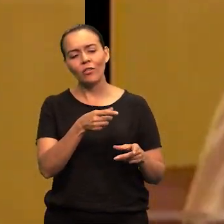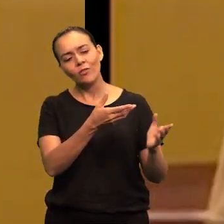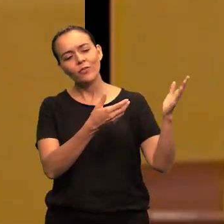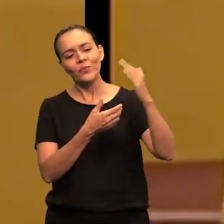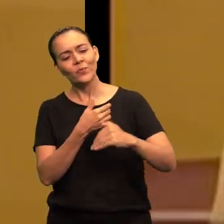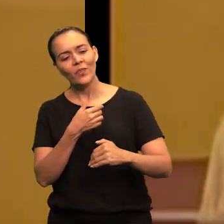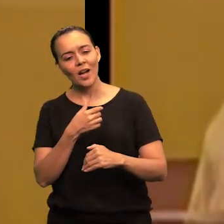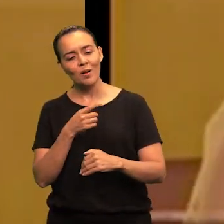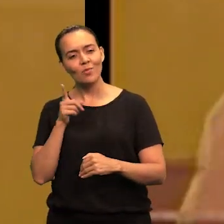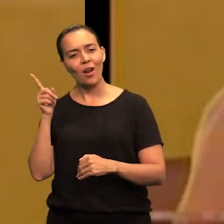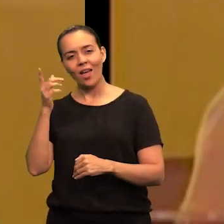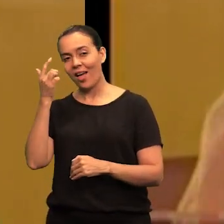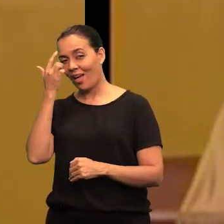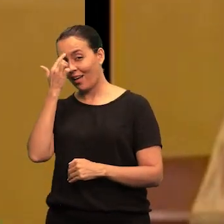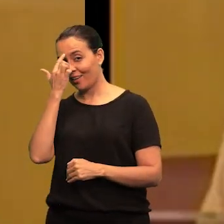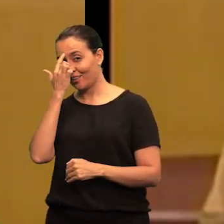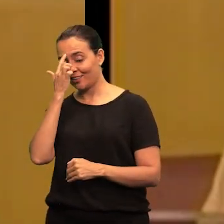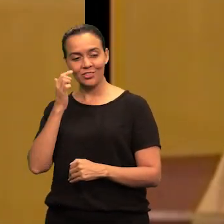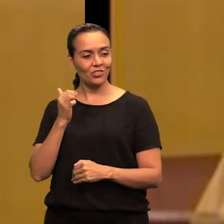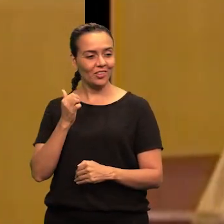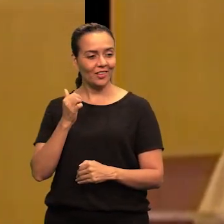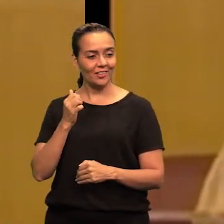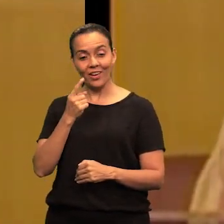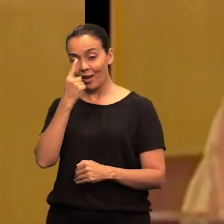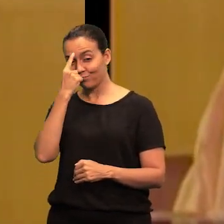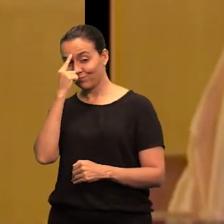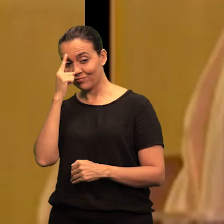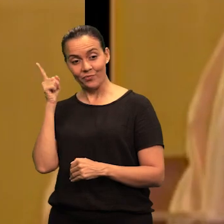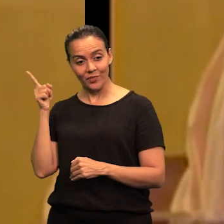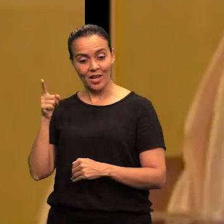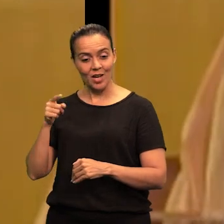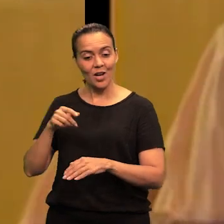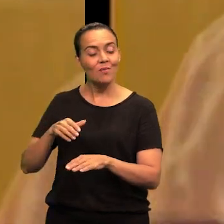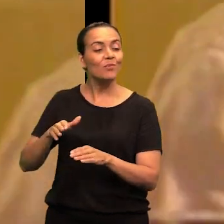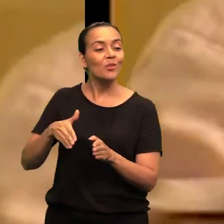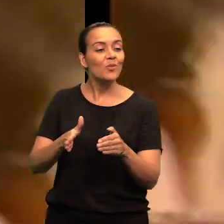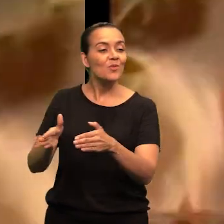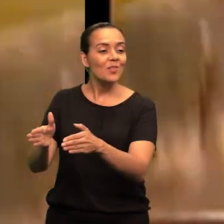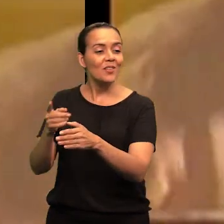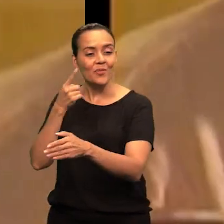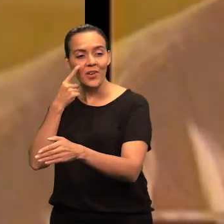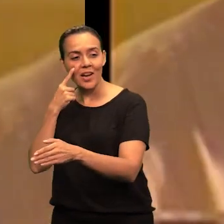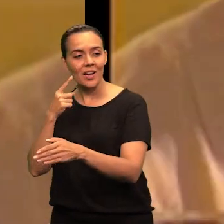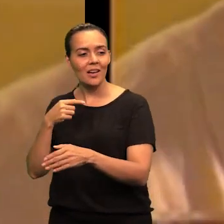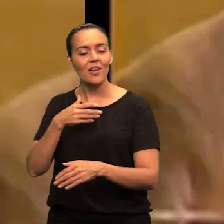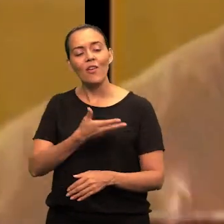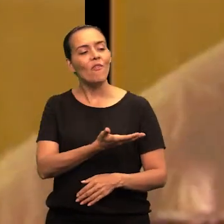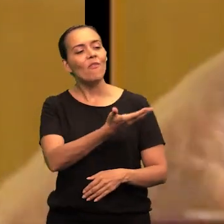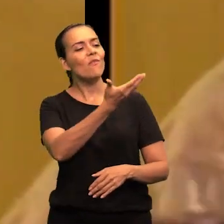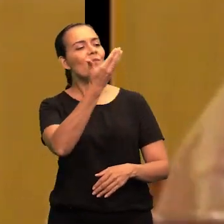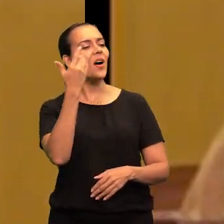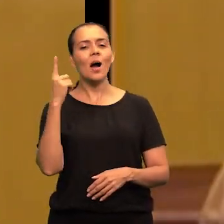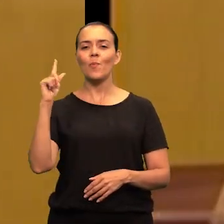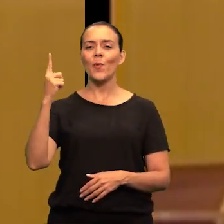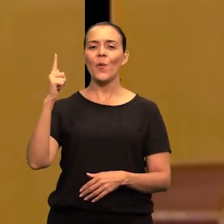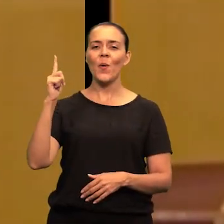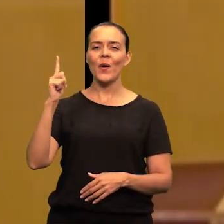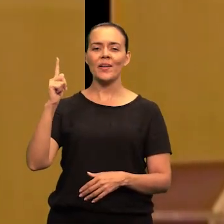Vamos até a Índia que você vai ver lá o pessoal tomando banho no Rio Ganges. Vamos até o interior de Goiás pra ver lá os índios.